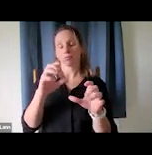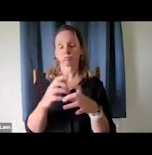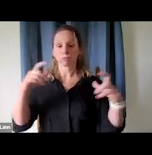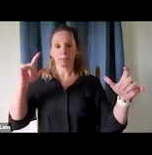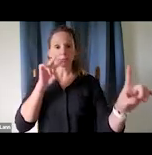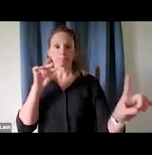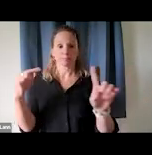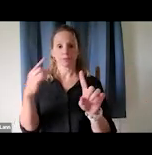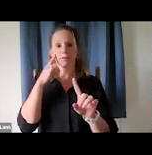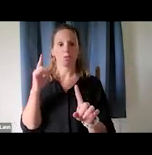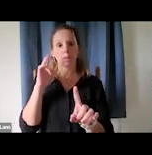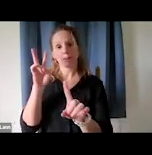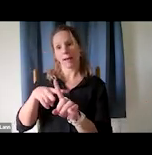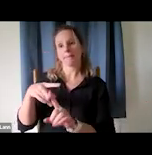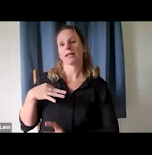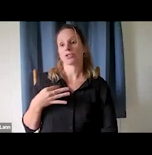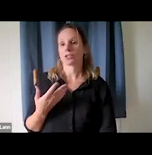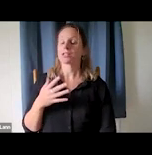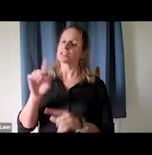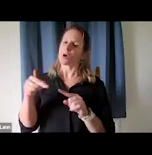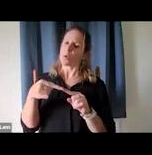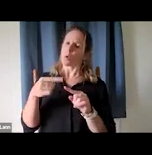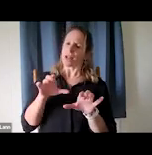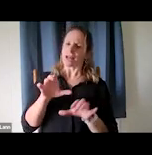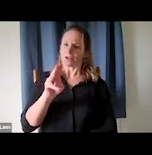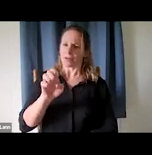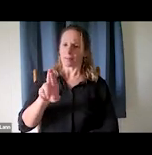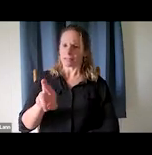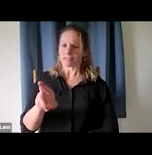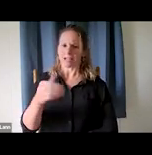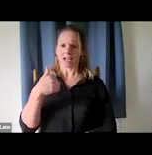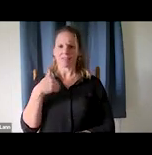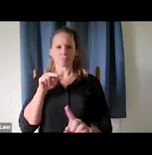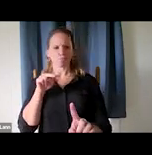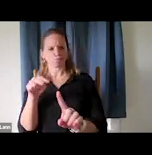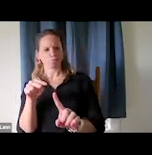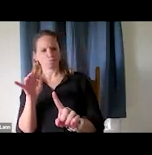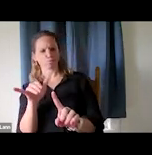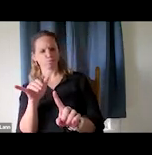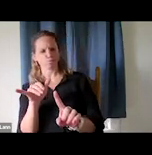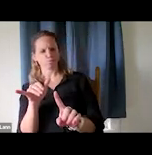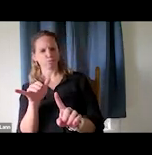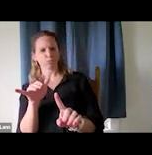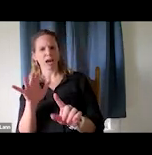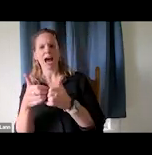Y así, cuando redacto un MSR, siempre observo desde esta perspectiva, siempre pienso que es lo que va a ganar el caso